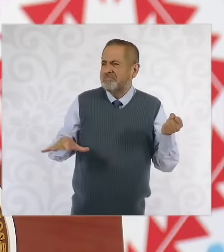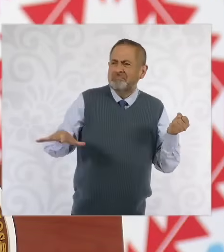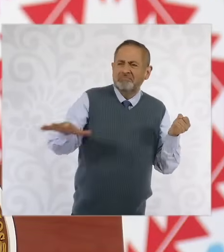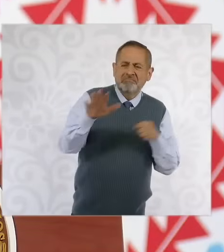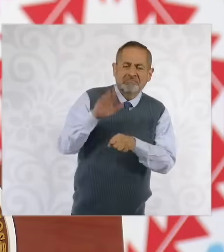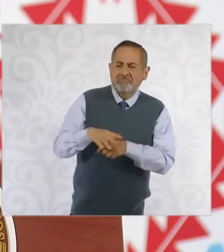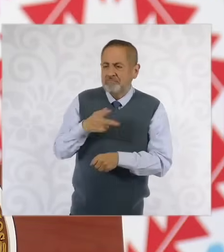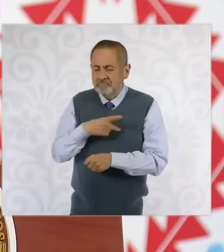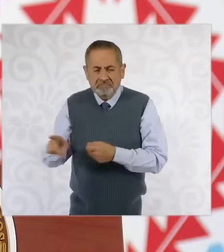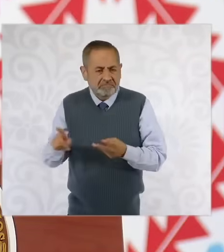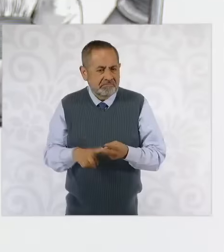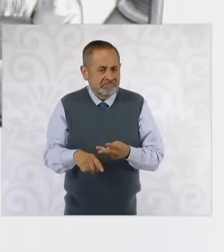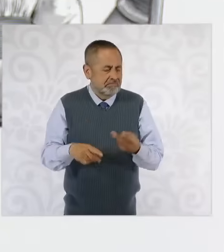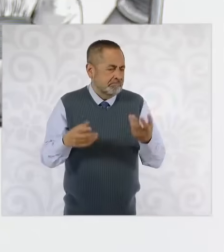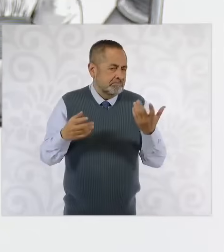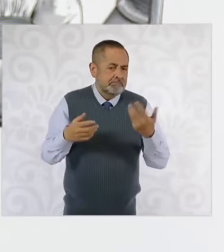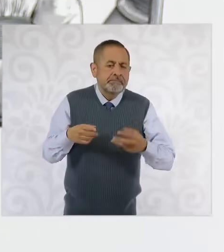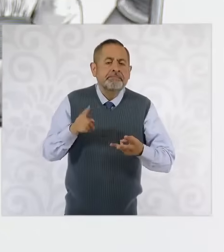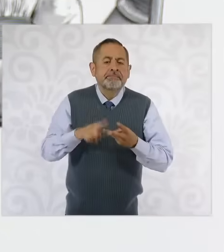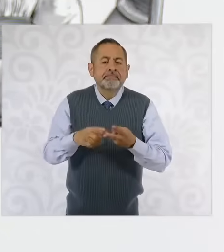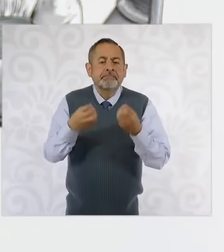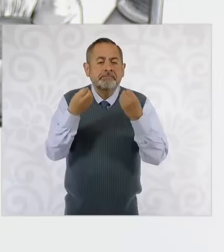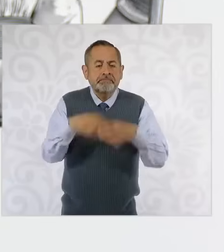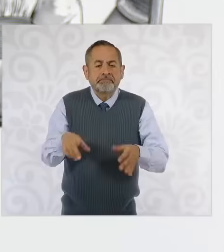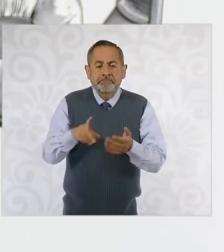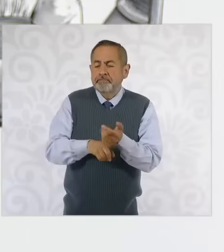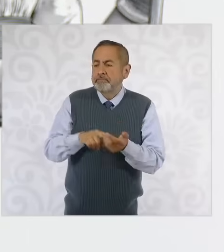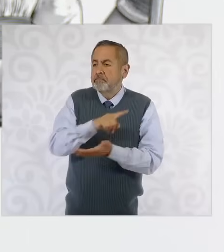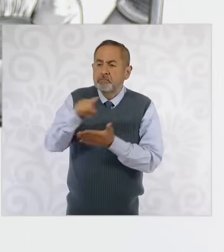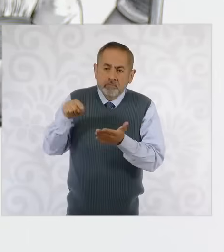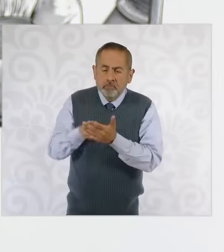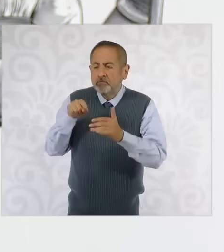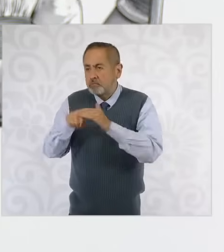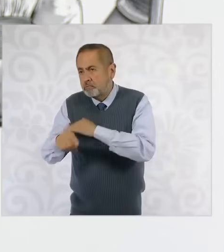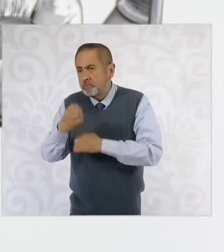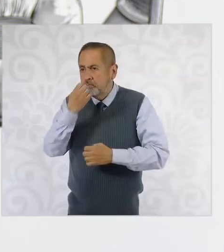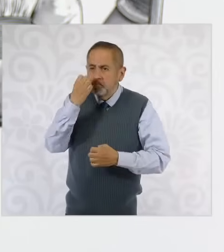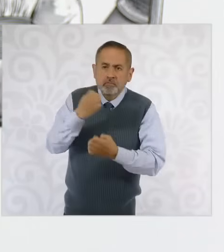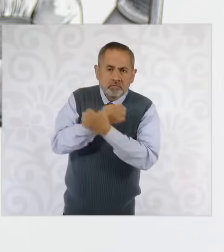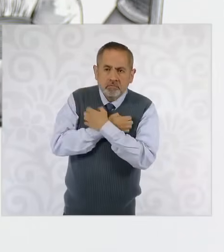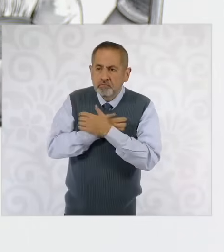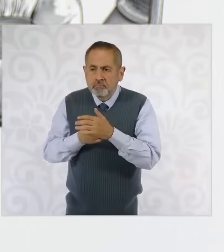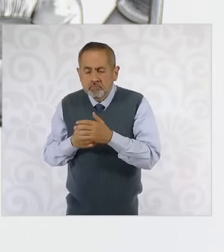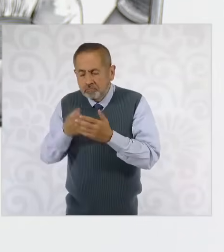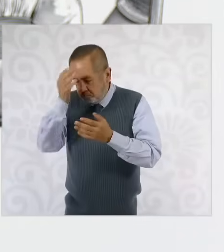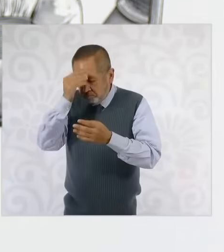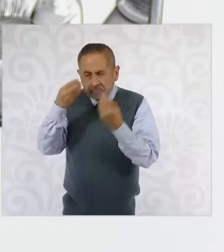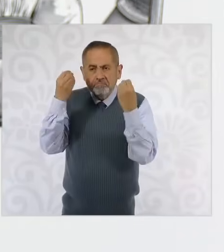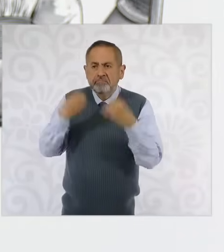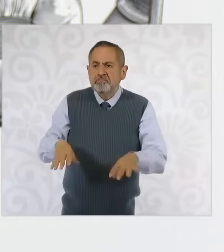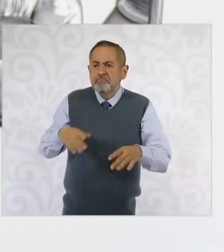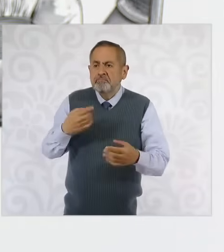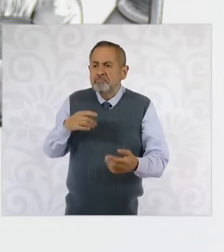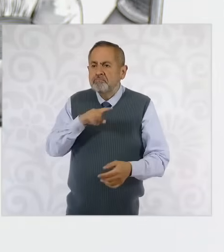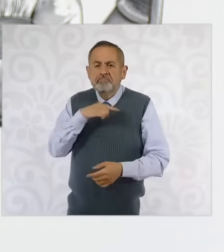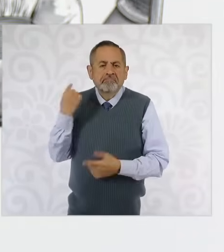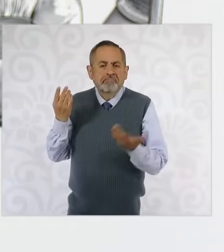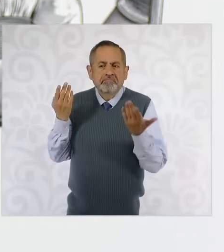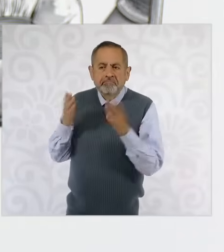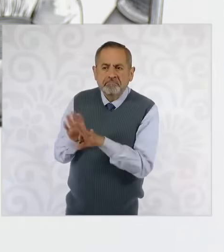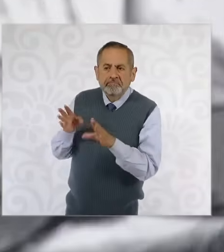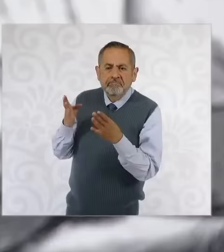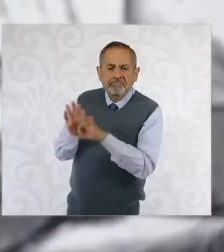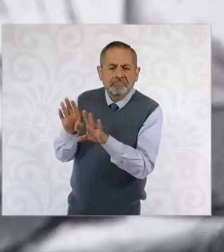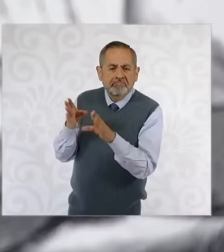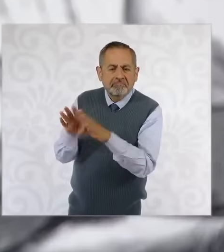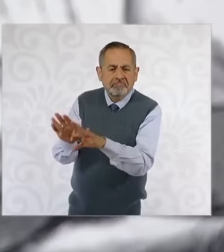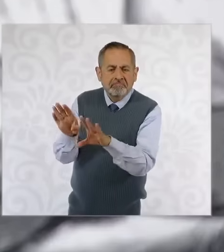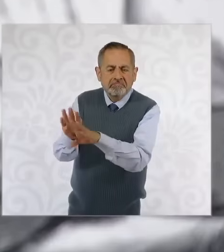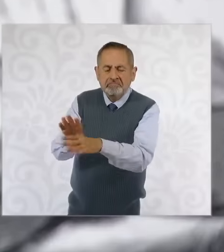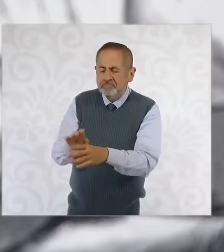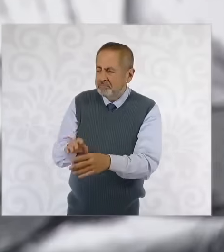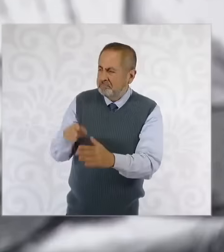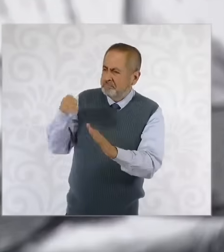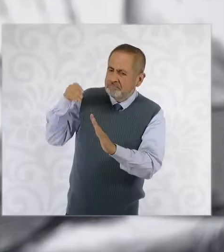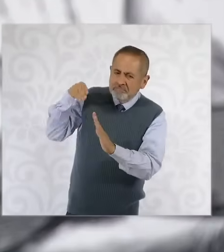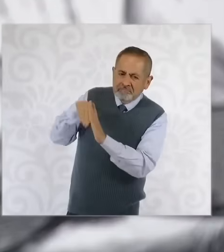pérdida de número de espacios educativos el la caída el destrozo del sistema de